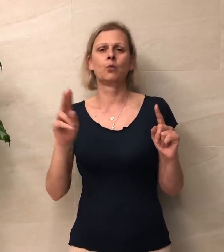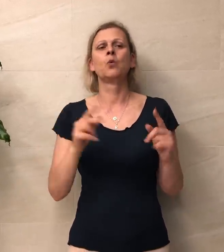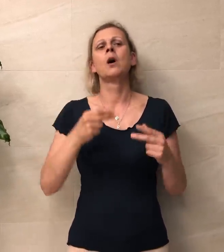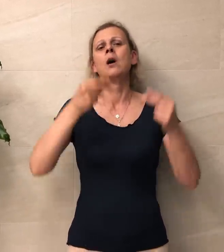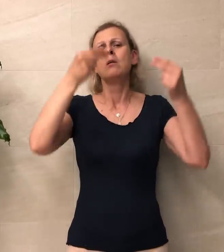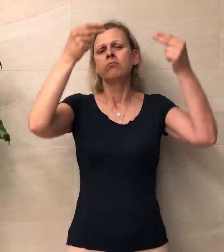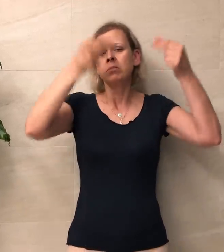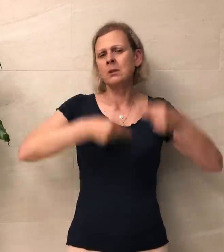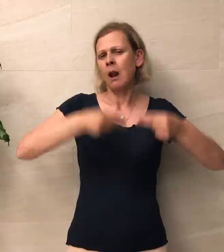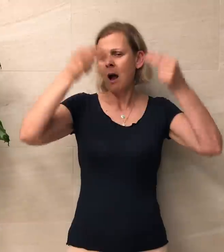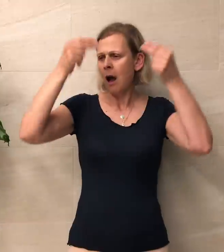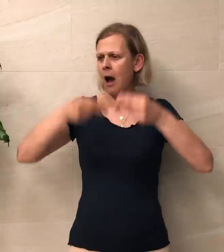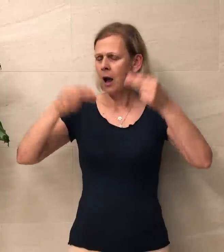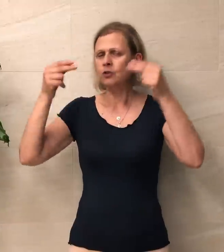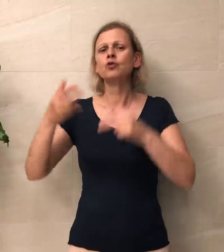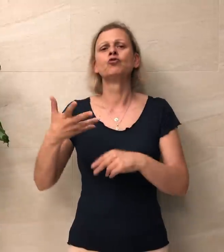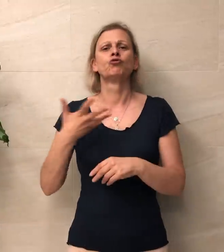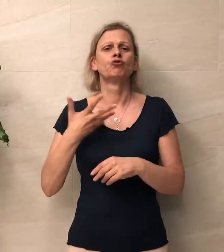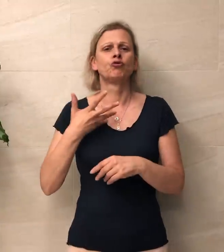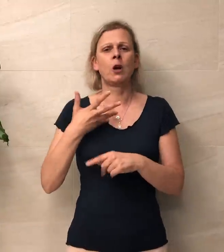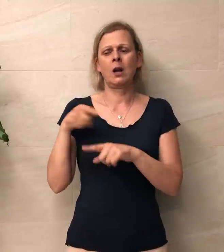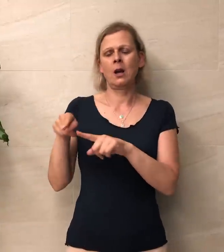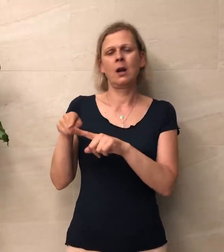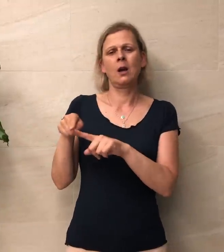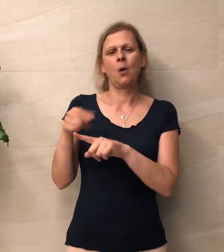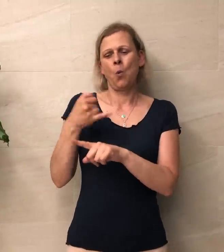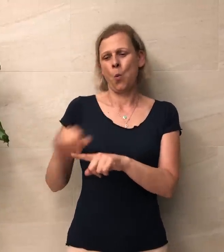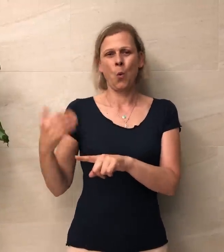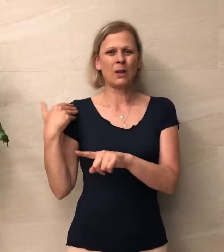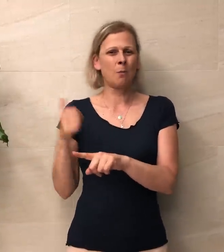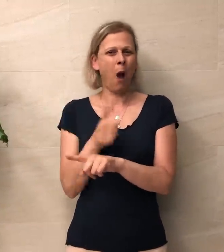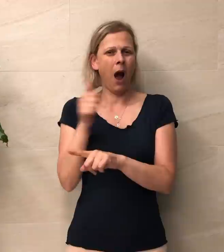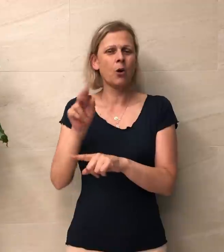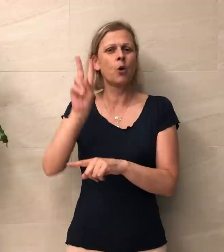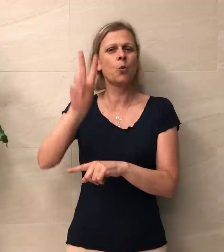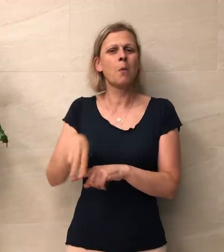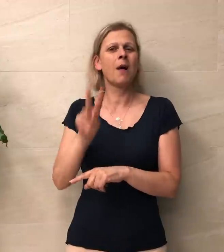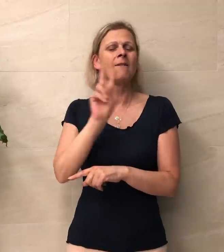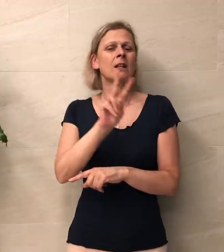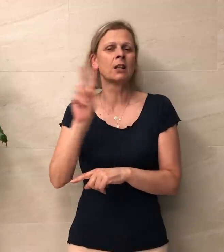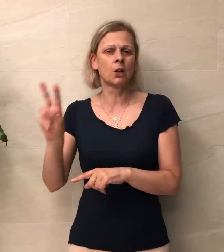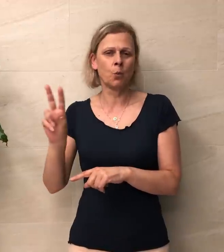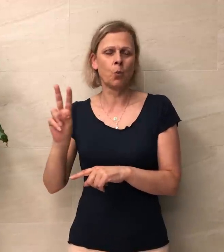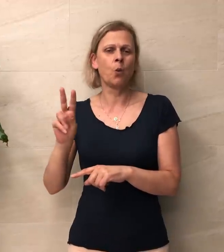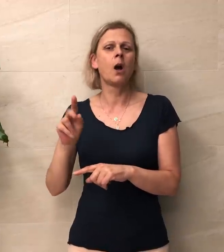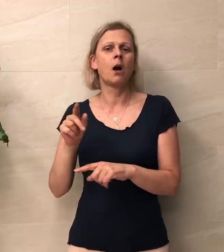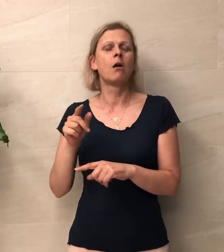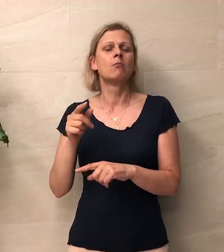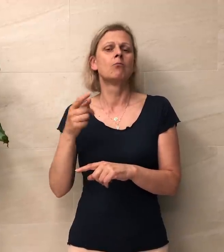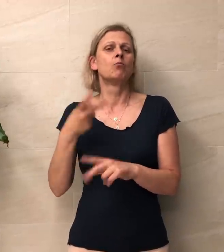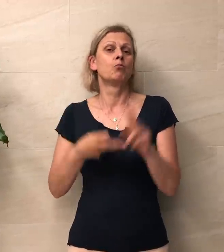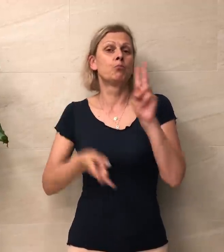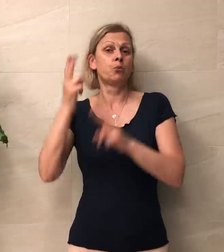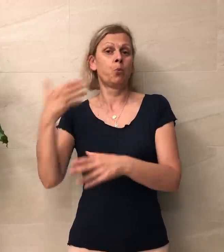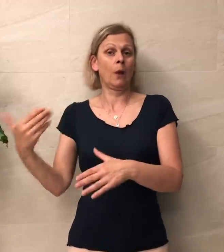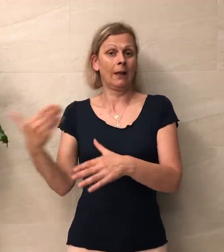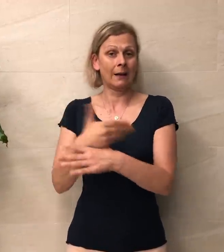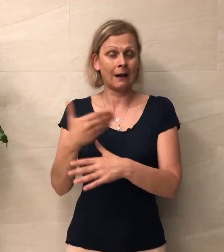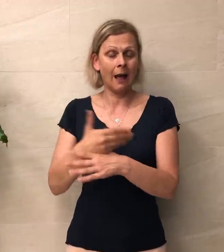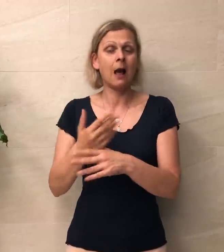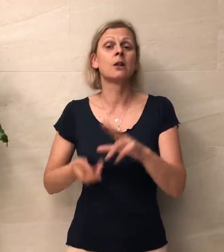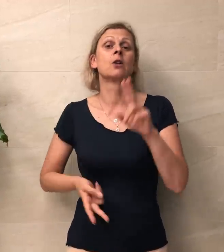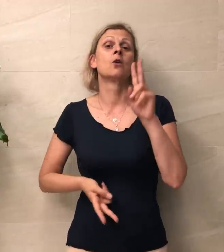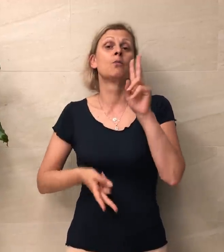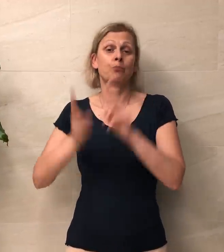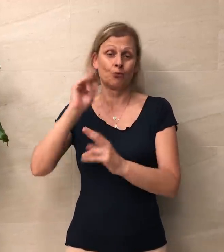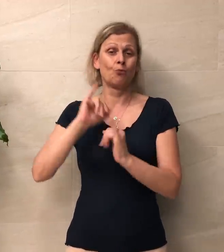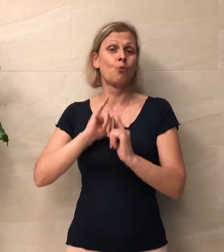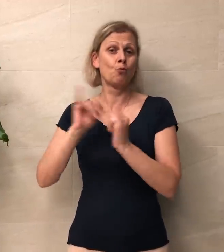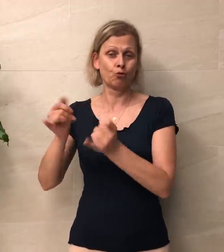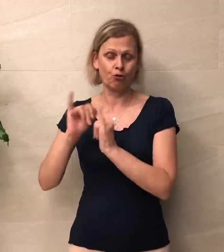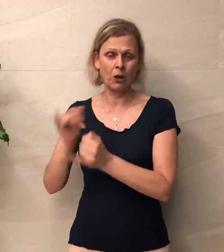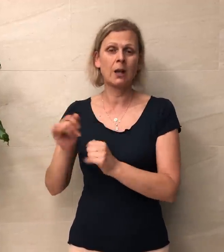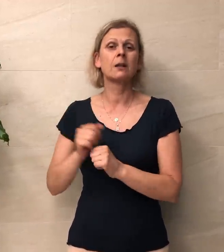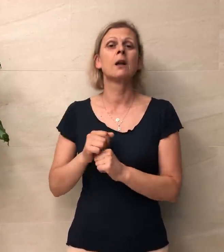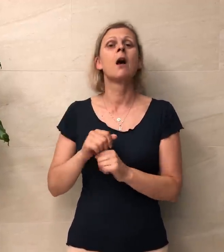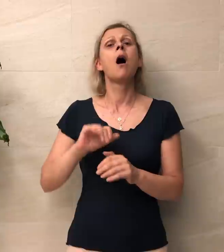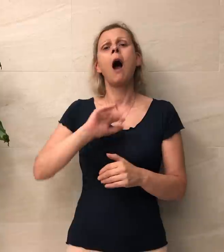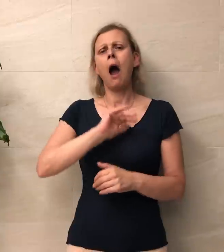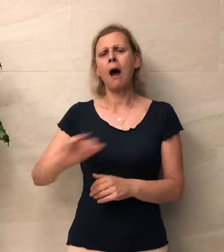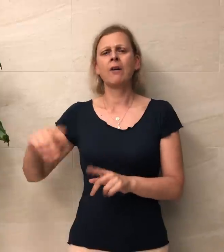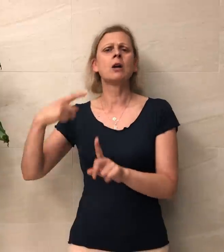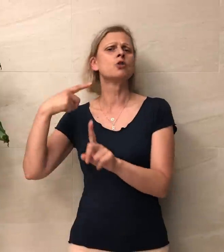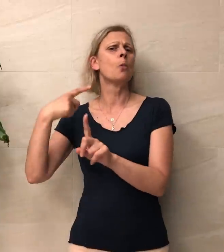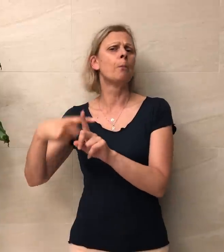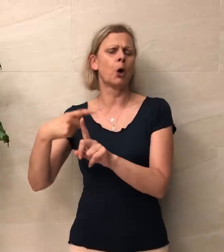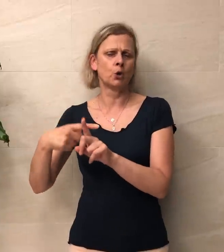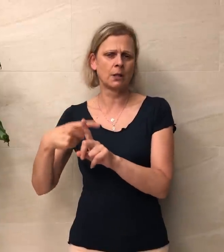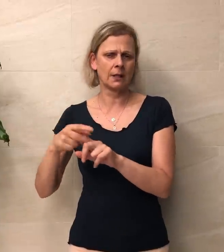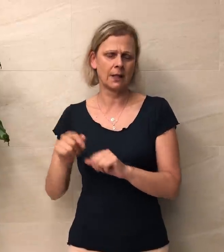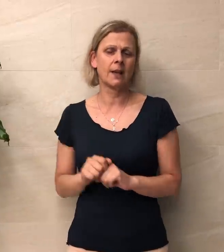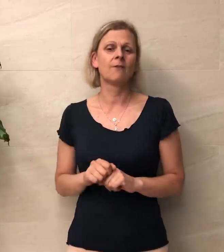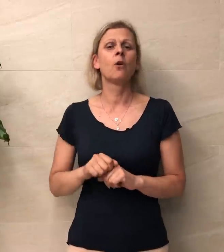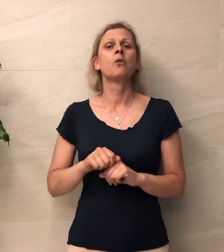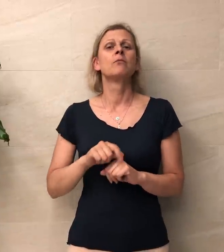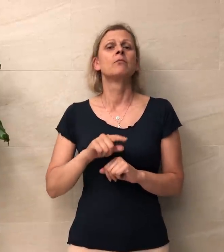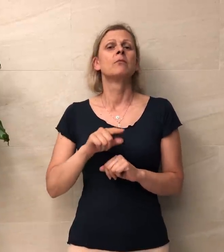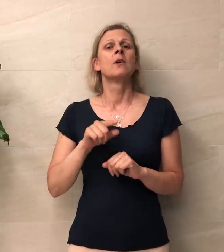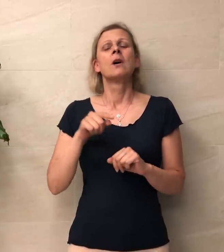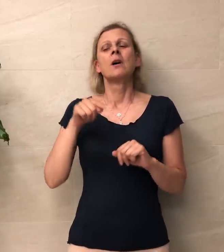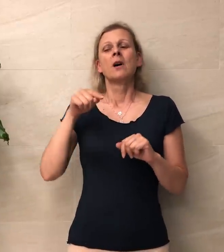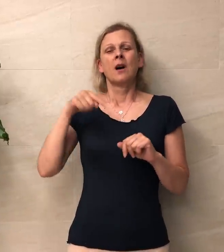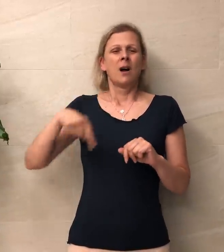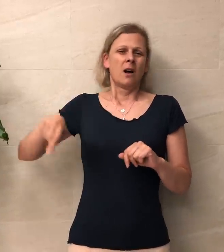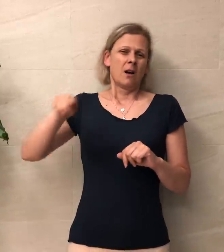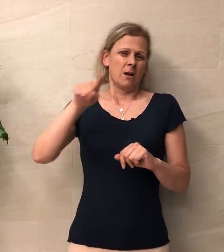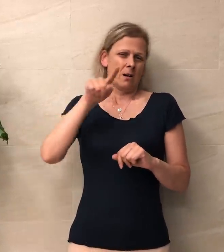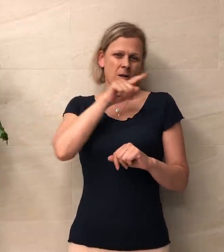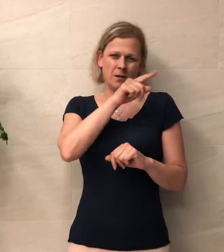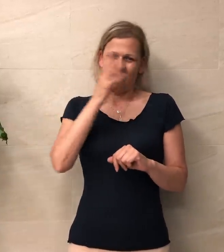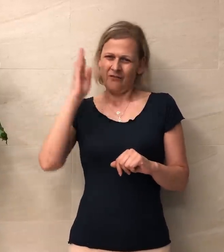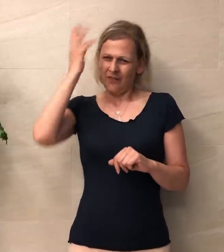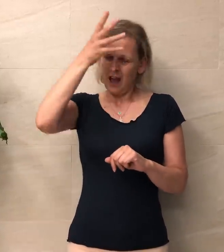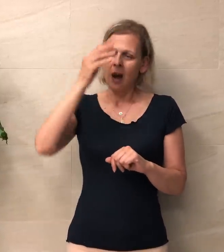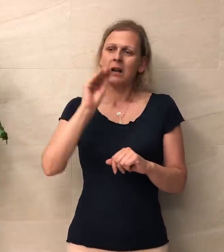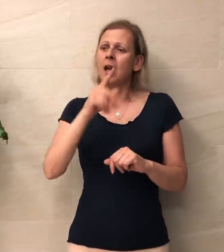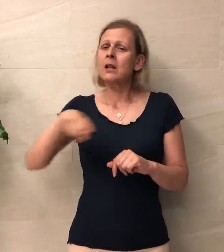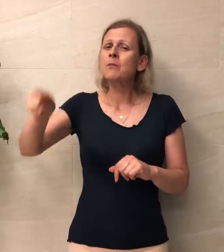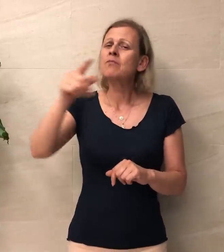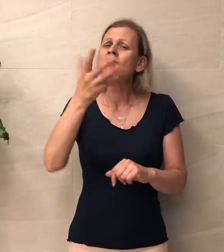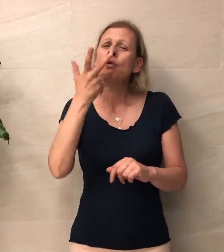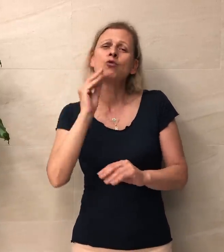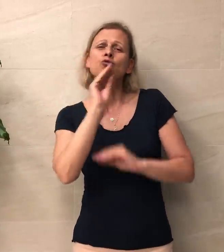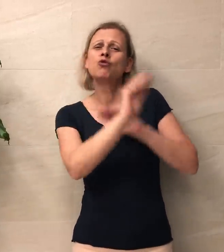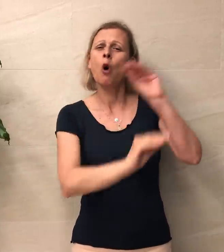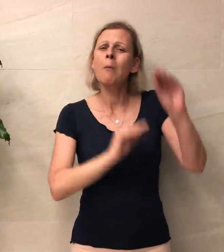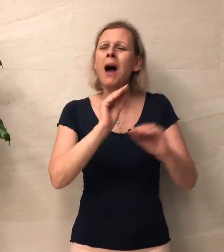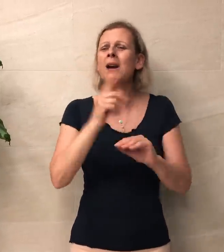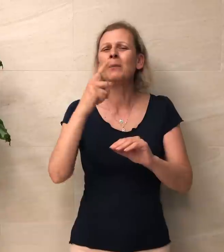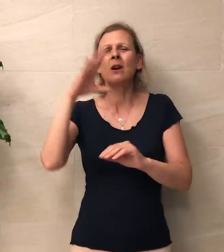Nel corso del 2022 si è registrato un incremento delle entrate e delle uscite e si è registrato un avanzo di cassa positivo. È stato possibile rivolgere al Consigliere